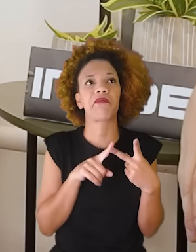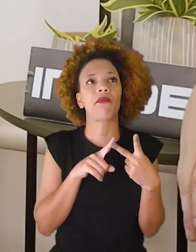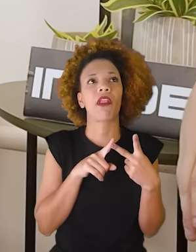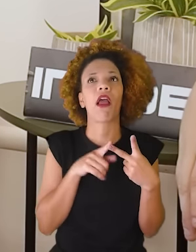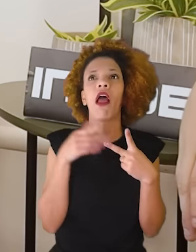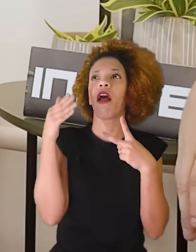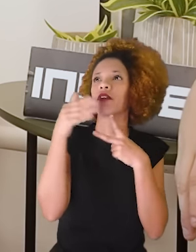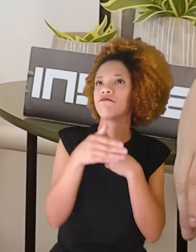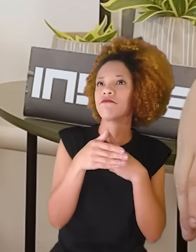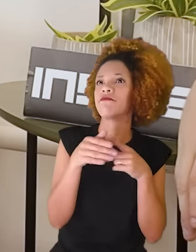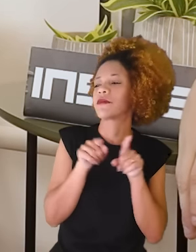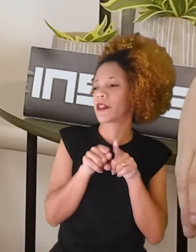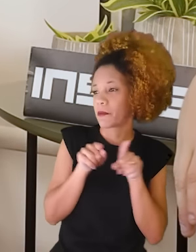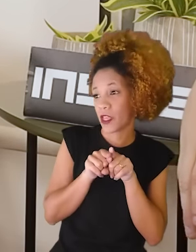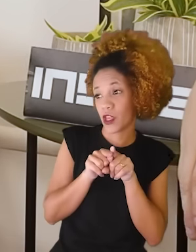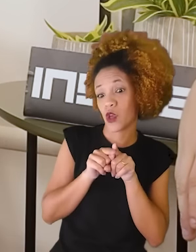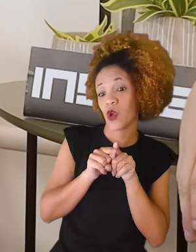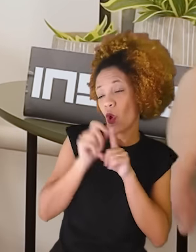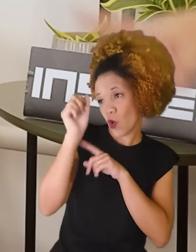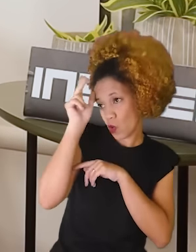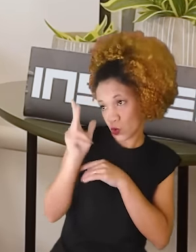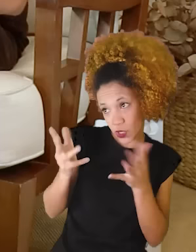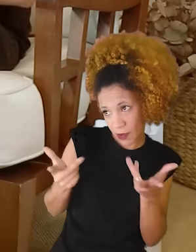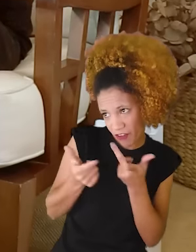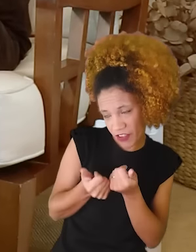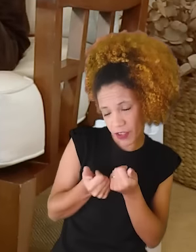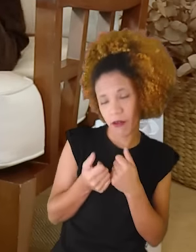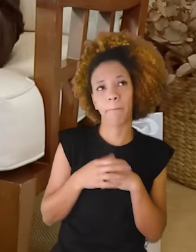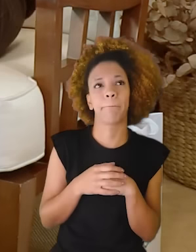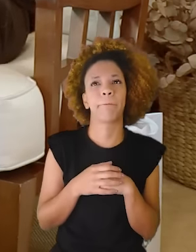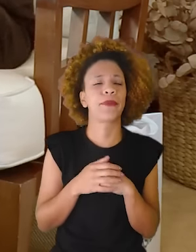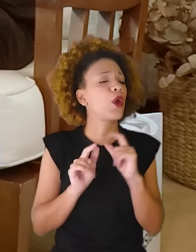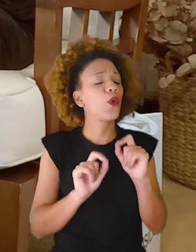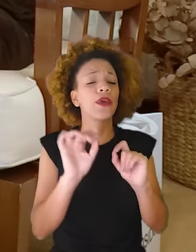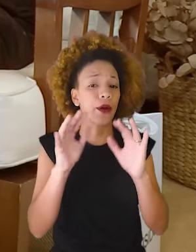que eu levei ele ele gravou com o Túlio Maravilha que era uma tagem também ah aí eu a o que acontece